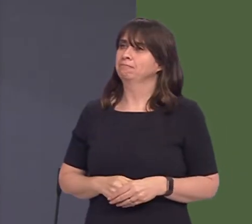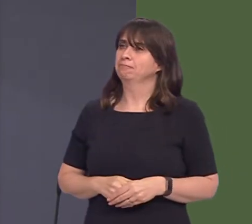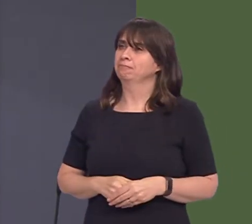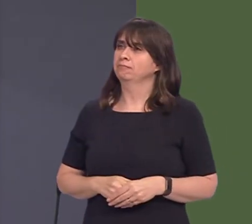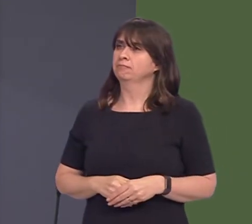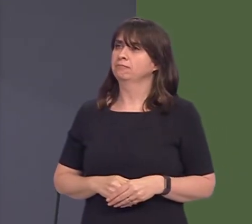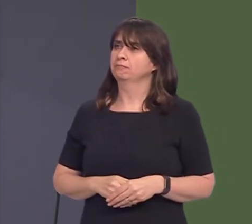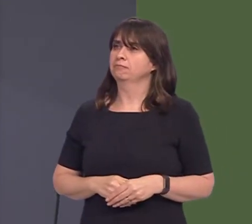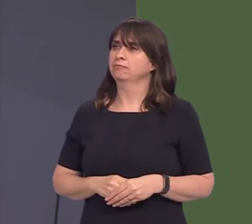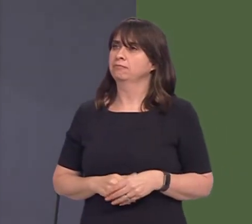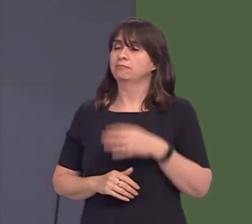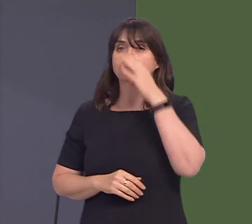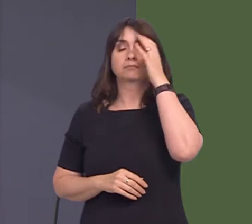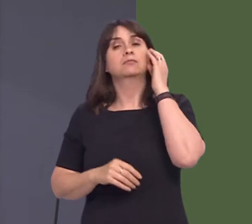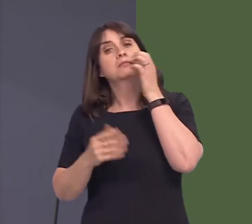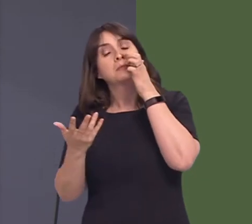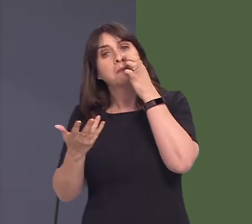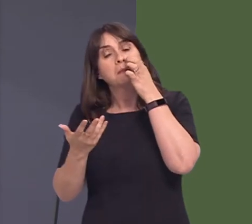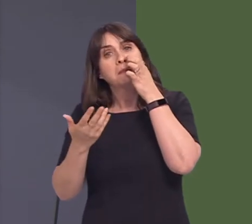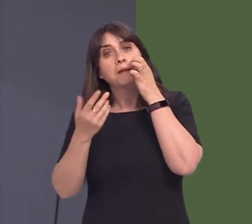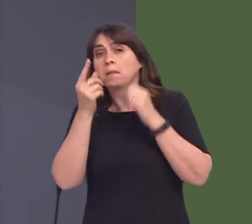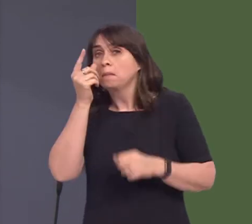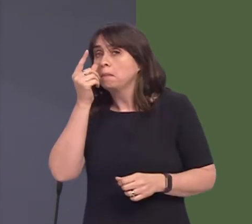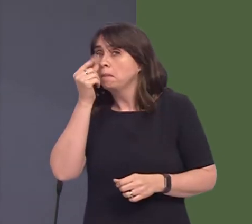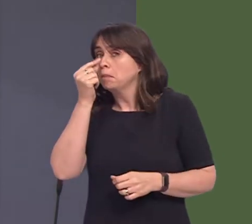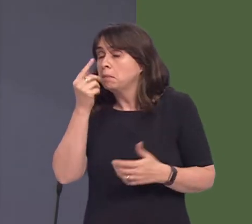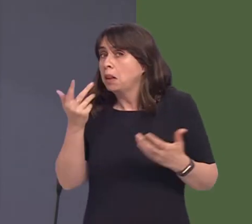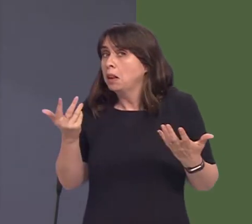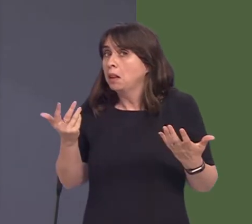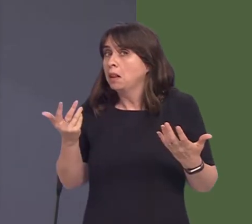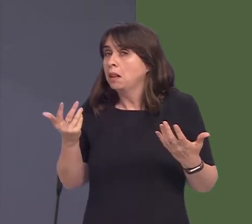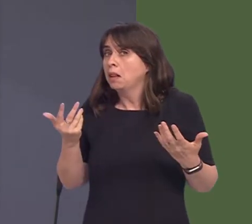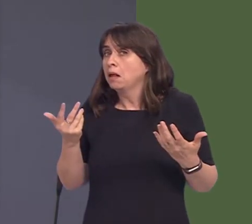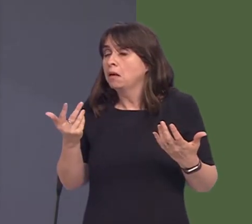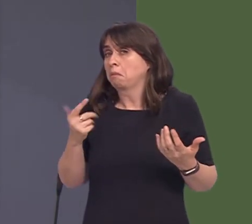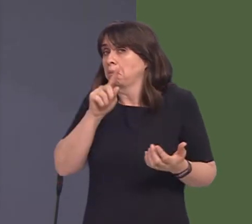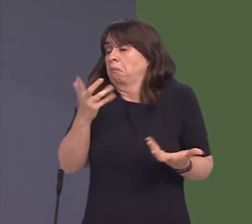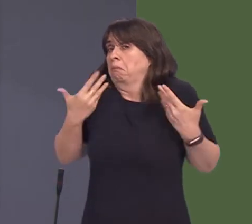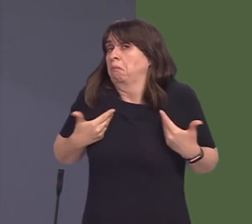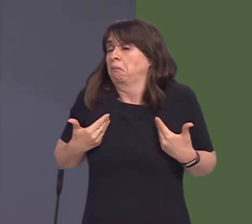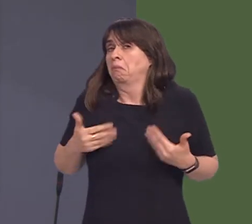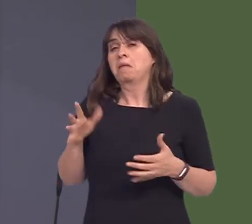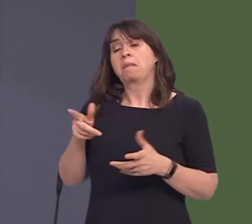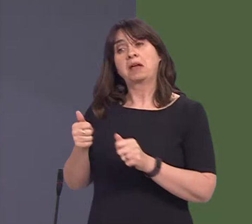rhoi ffafriaeth bosibl i gwmnÔau tai eco. Rwy'n credu bod hyn yn rhywbeth sydd angen